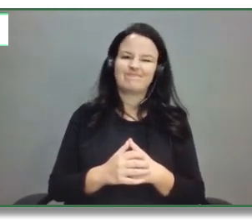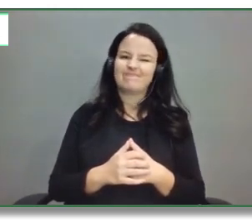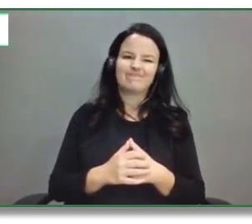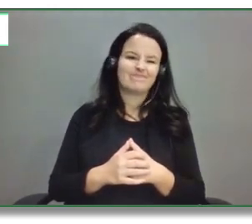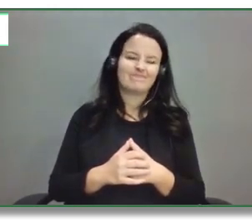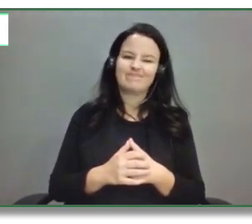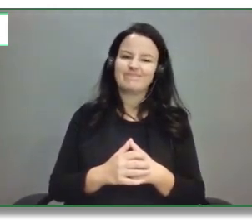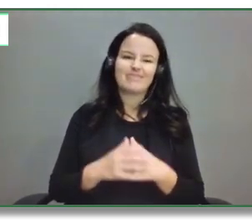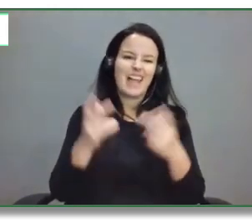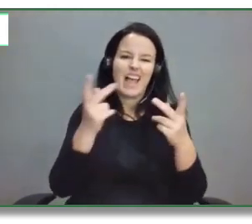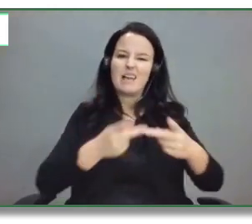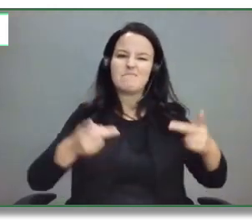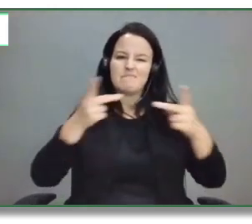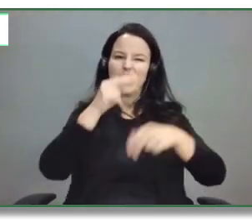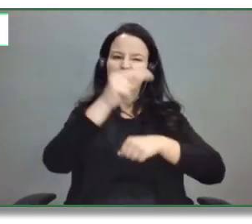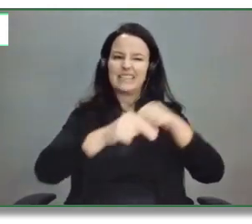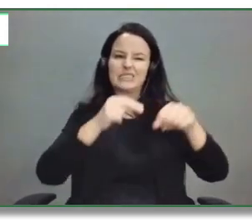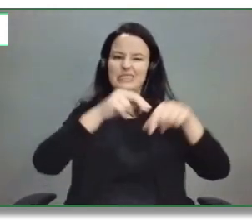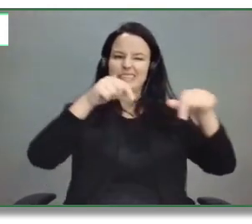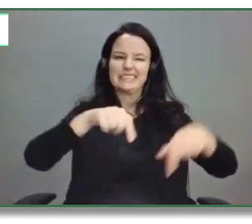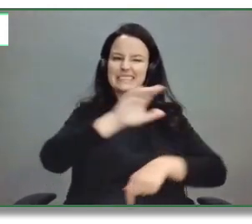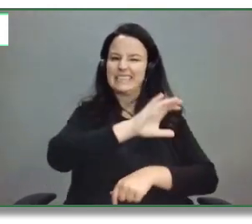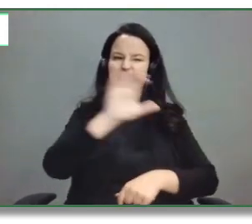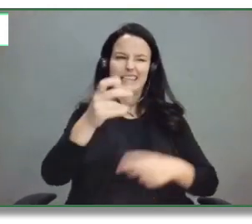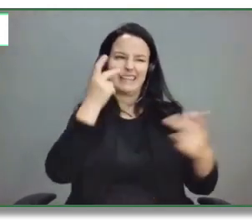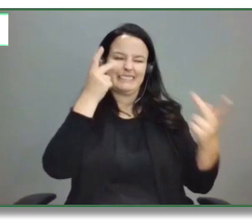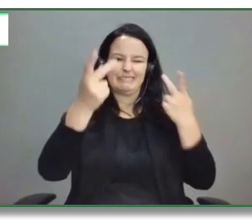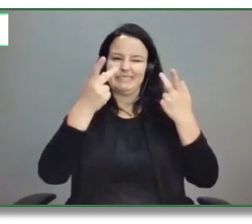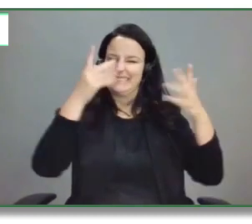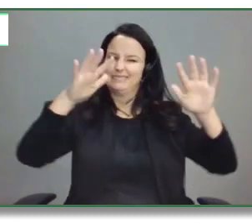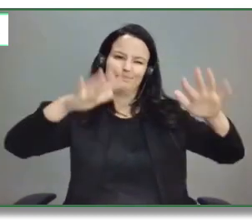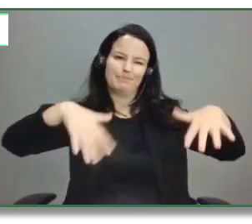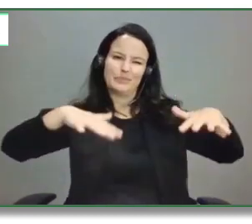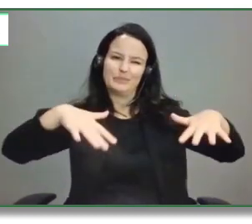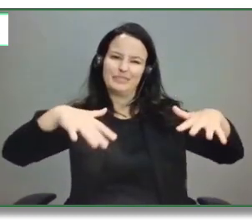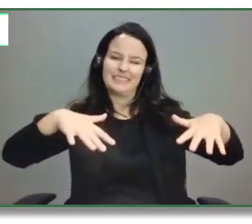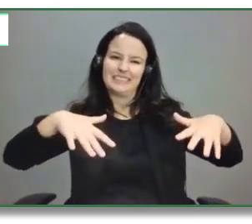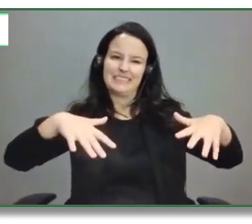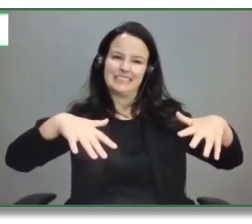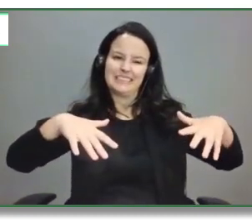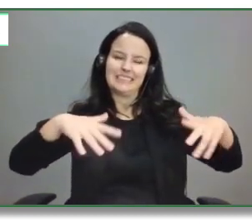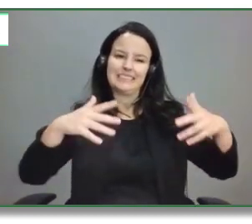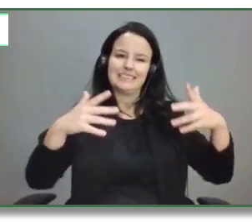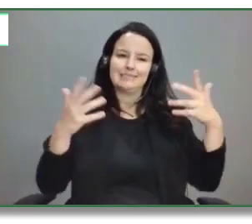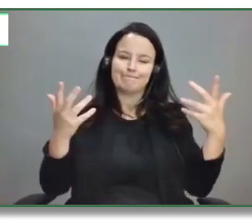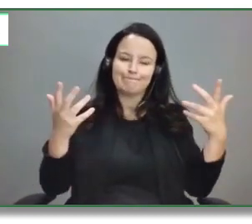des parcs nationaux